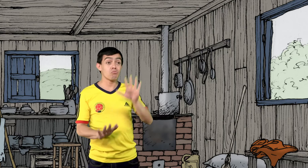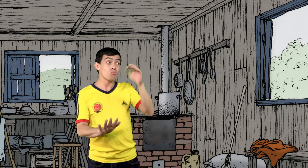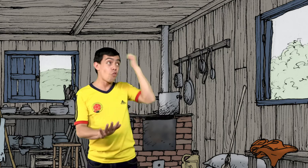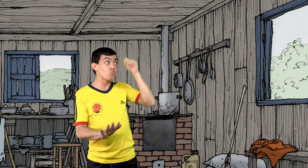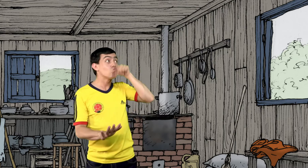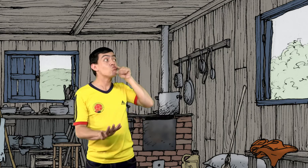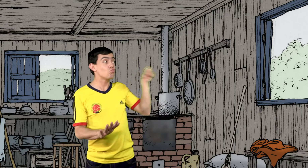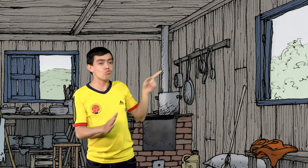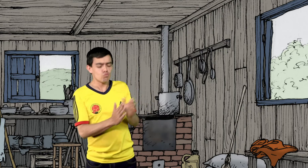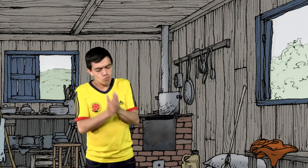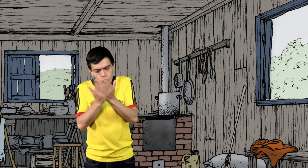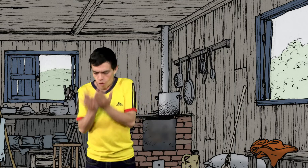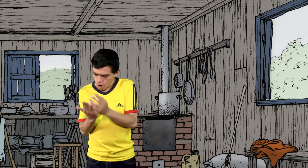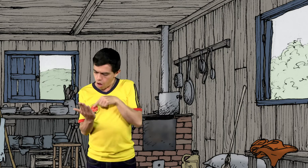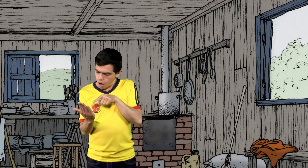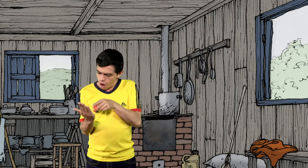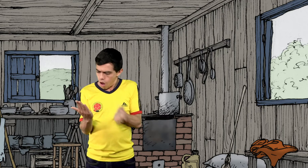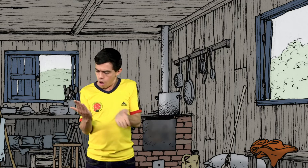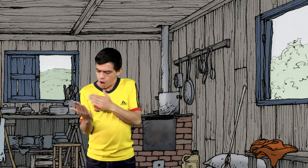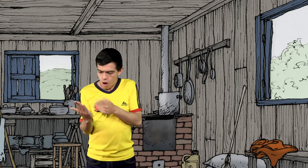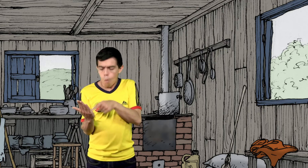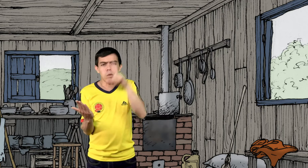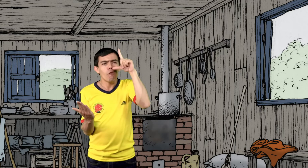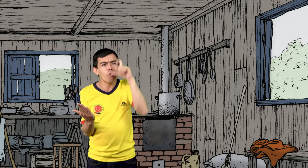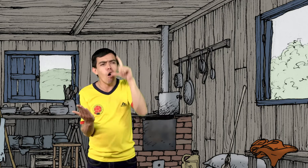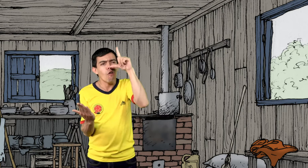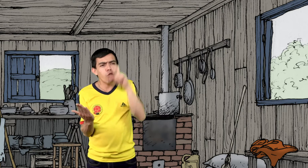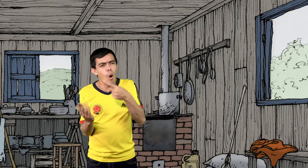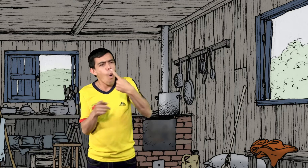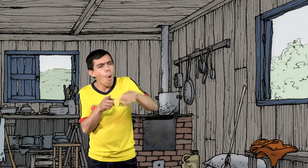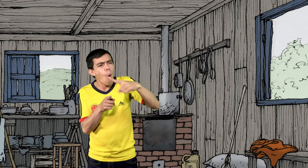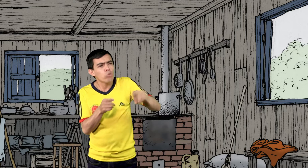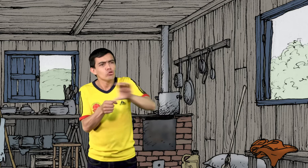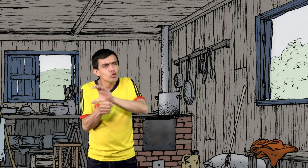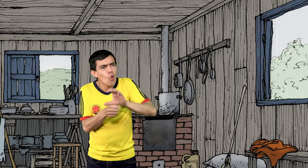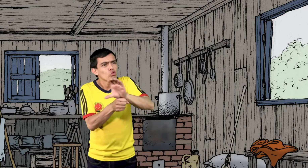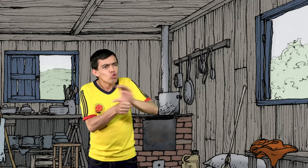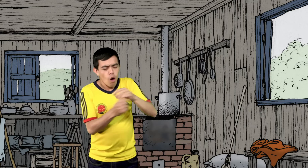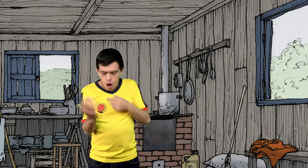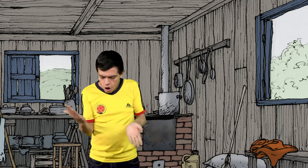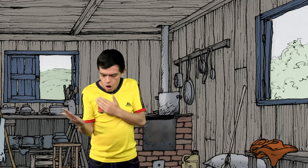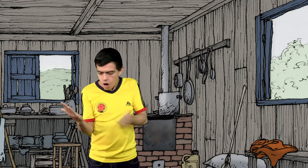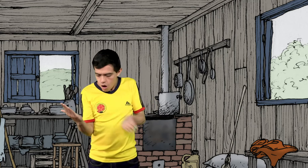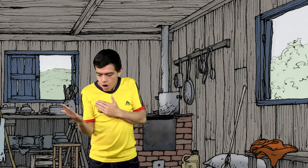Además, la profe Yinet ya nos ha mostrado fotos de diferentes ciudades.